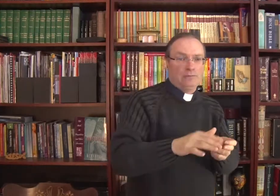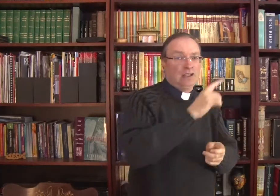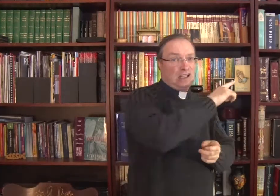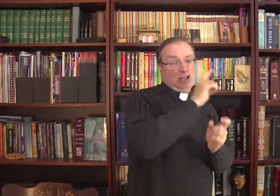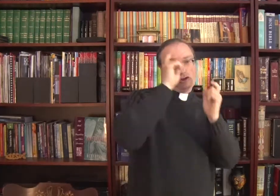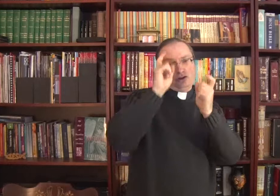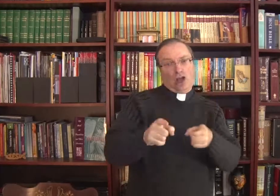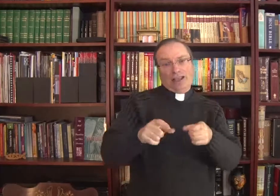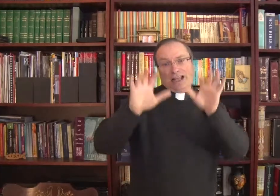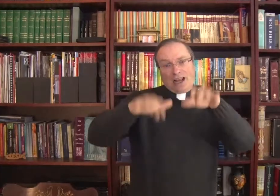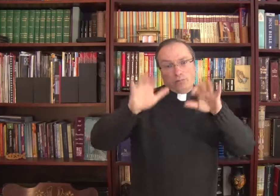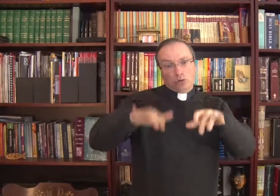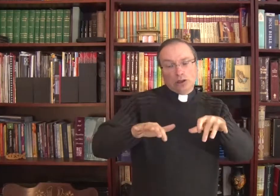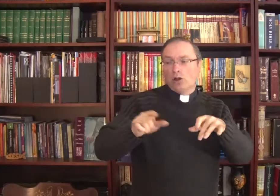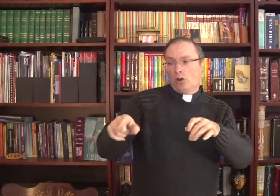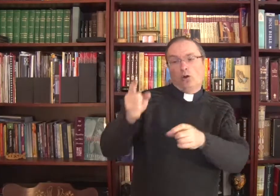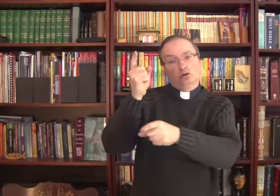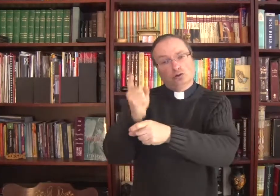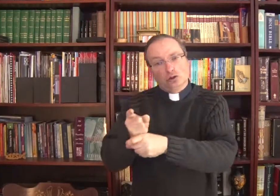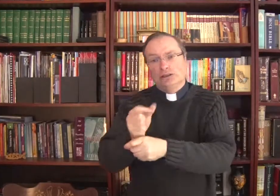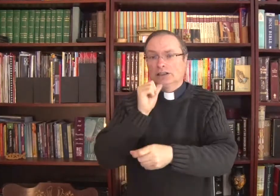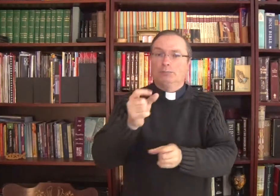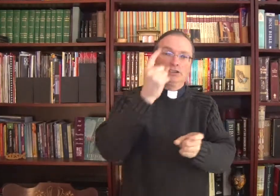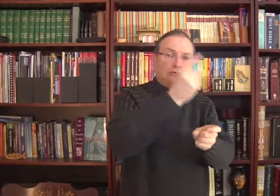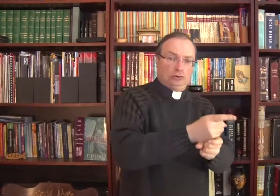il donne la pluie aux justes et injustes.